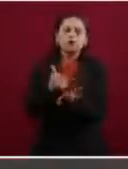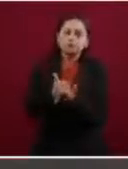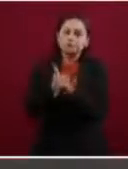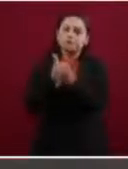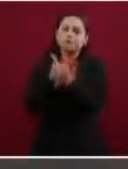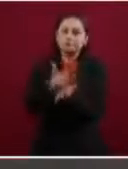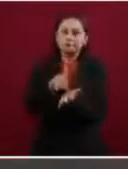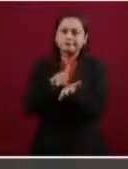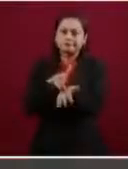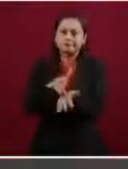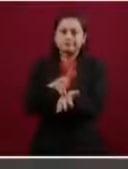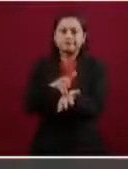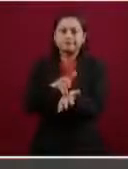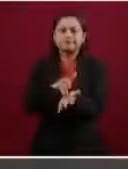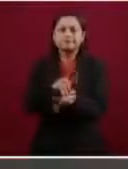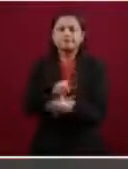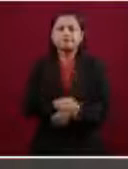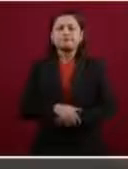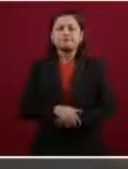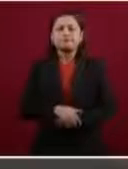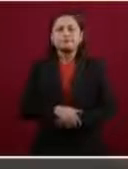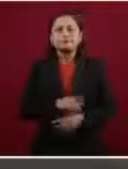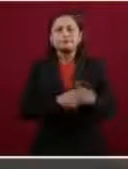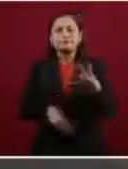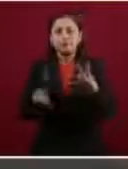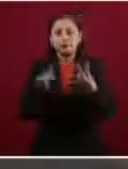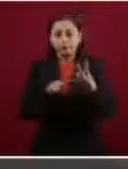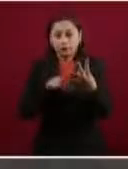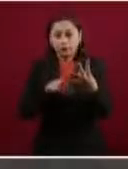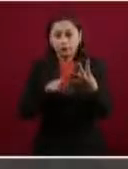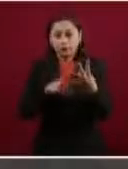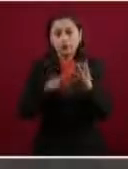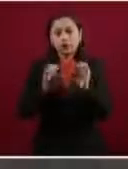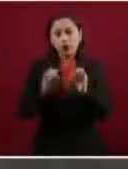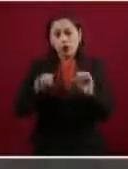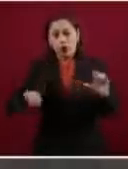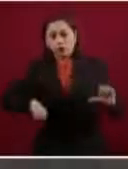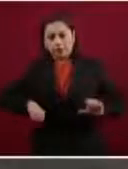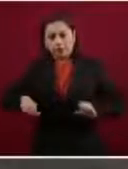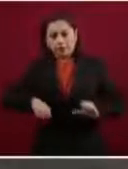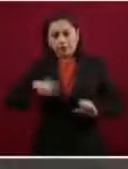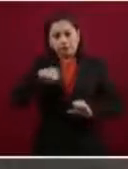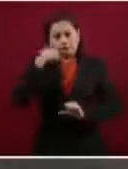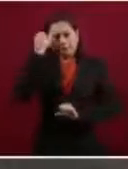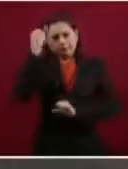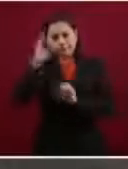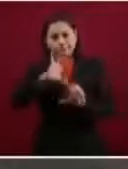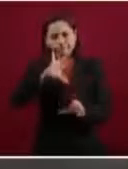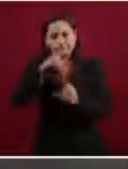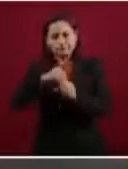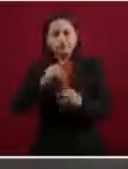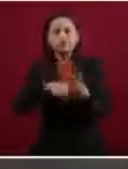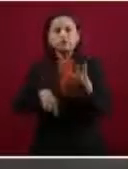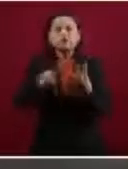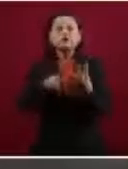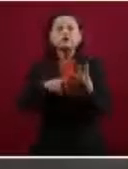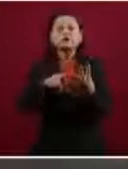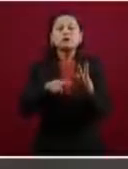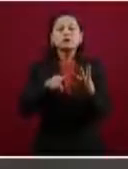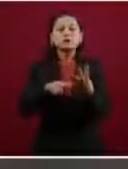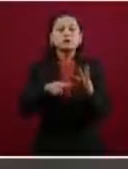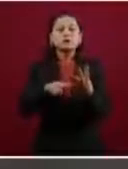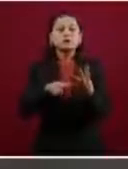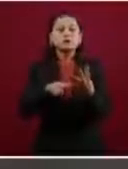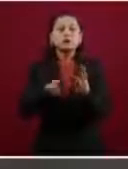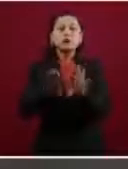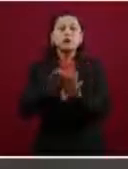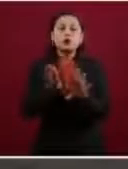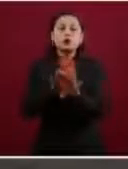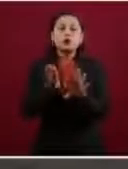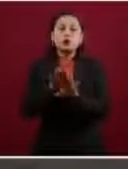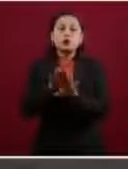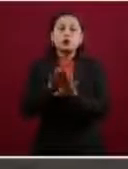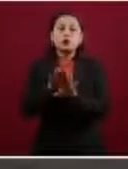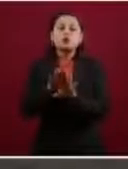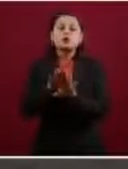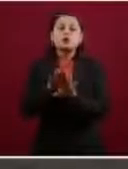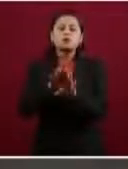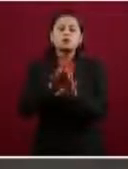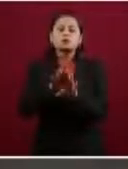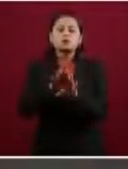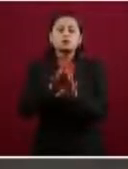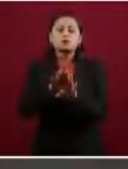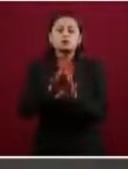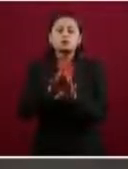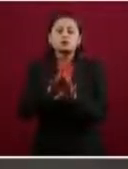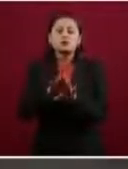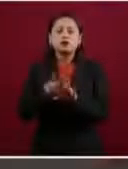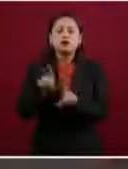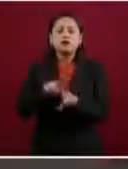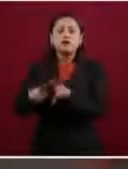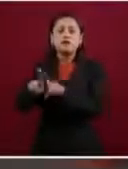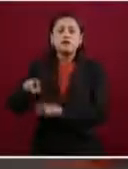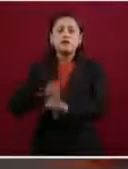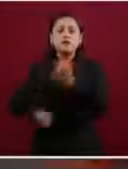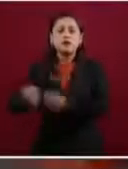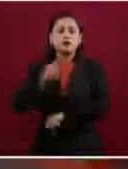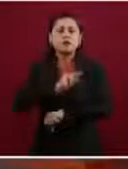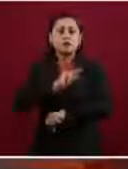El punto cuatro o la acción cuatro es la de promover la inversión del sector privado.